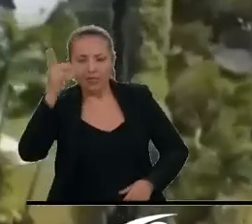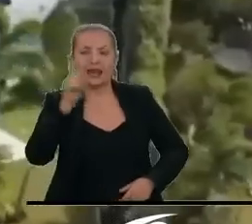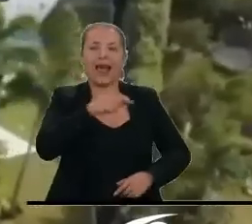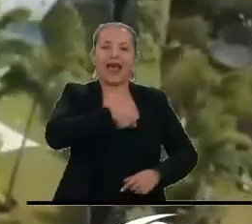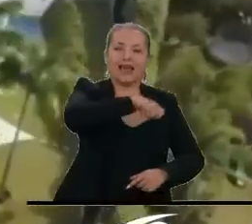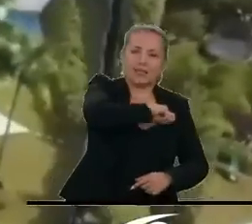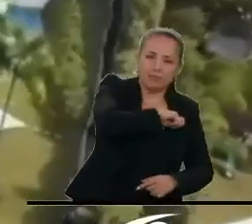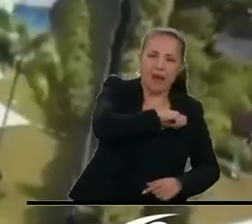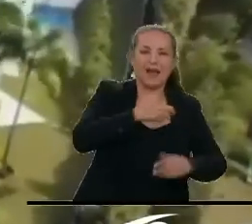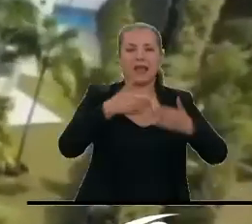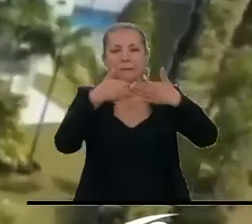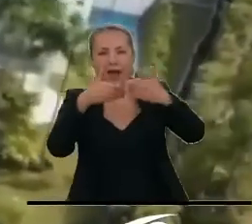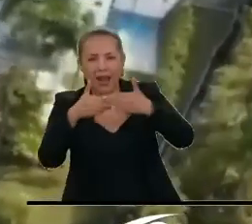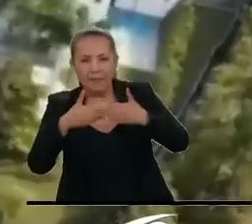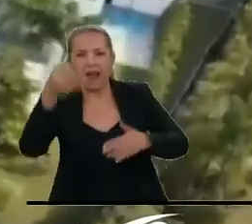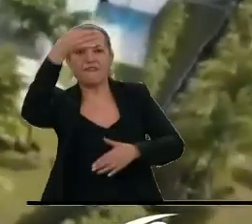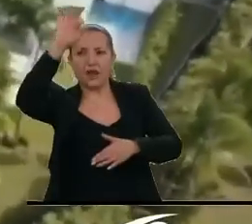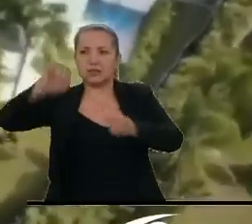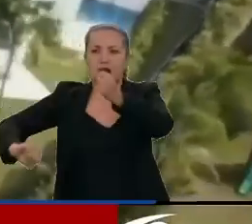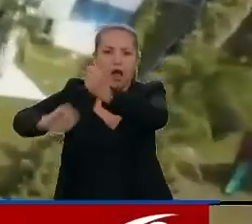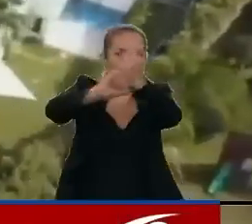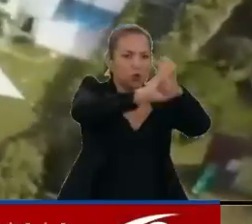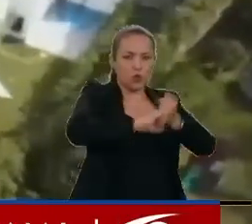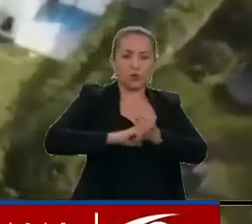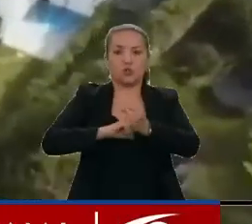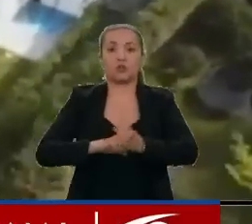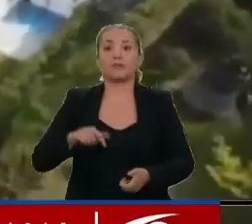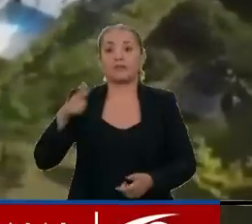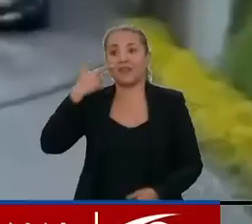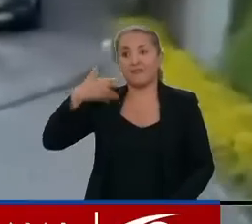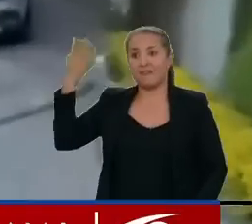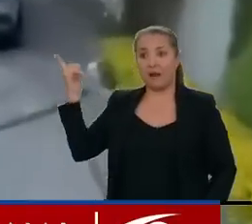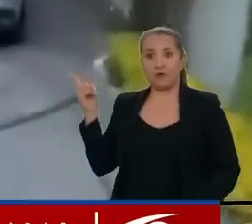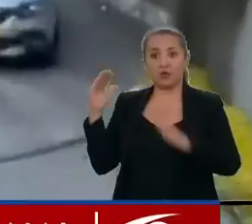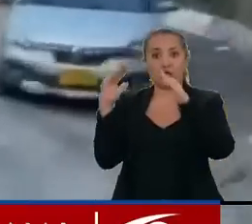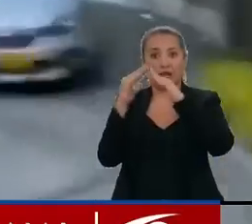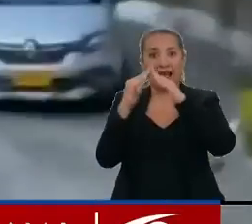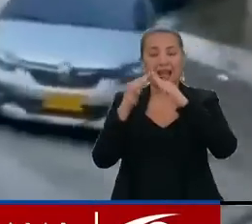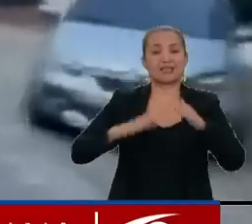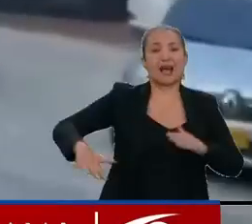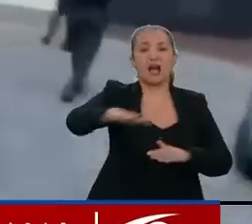operación que se desarrolla en 10 departamentos tuvo el apoyo de la DEA, FBI, europol, la